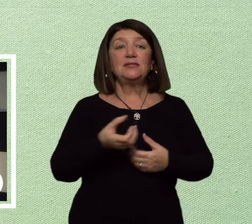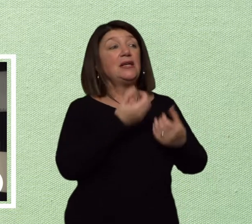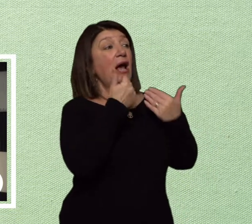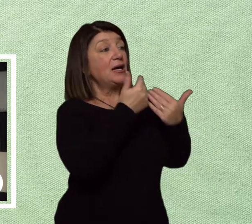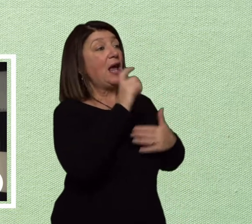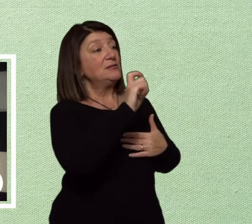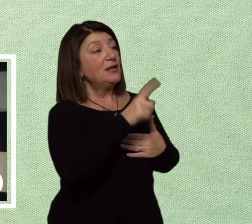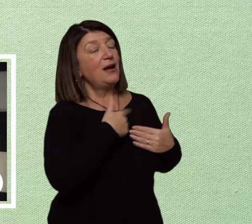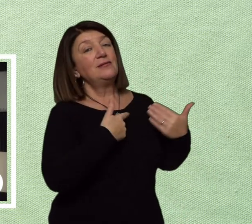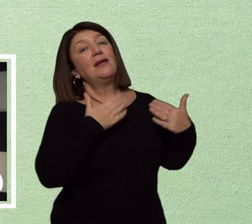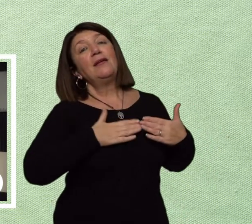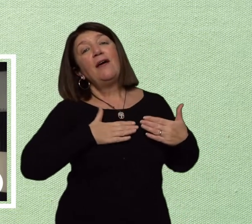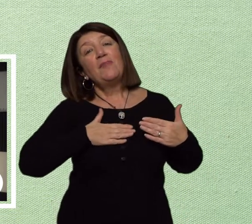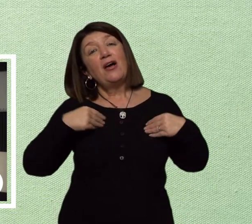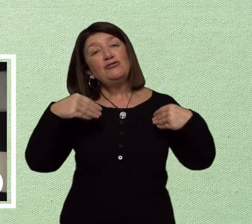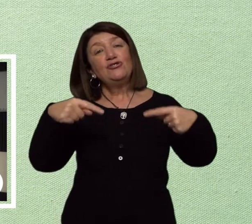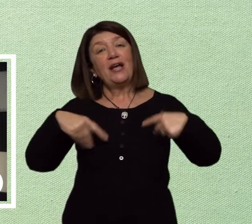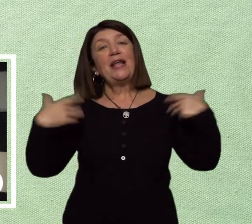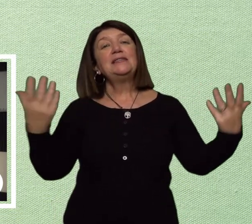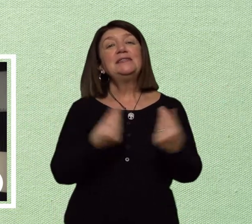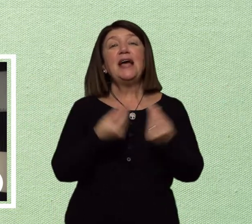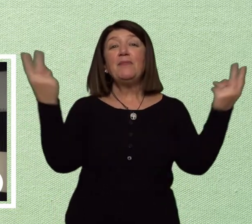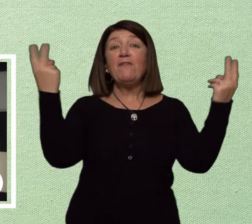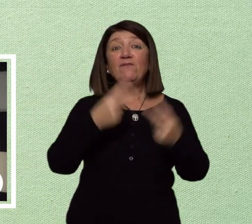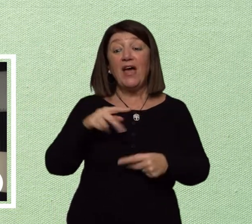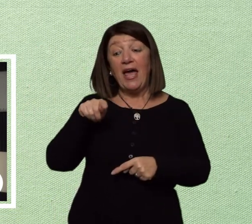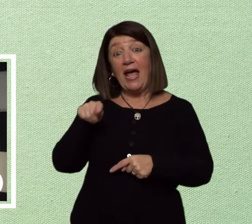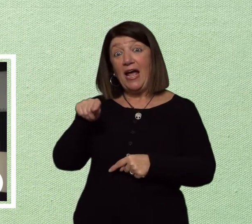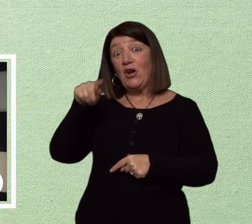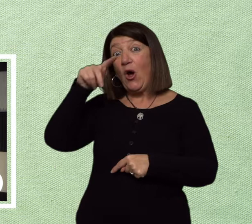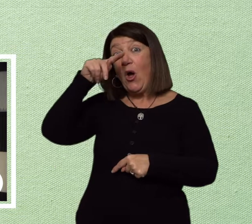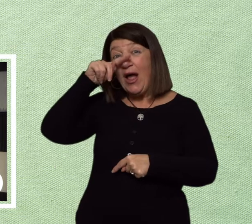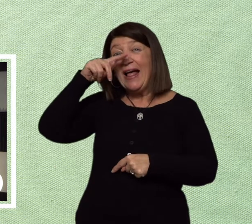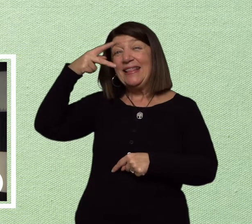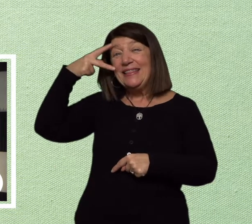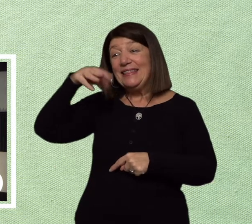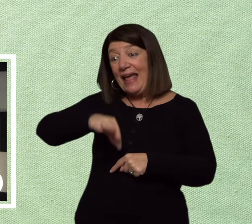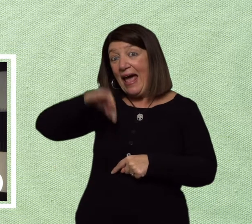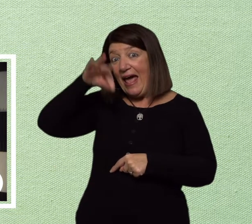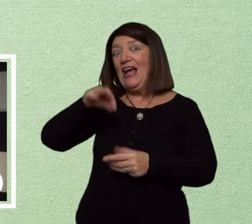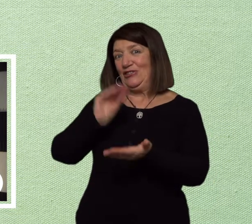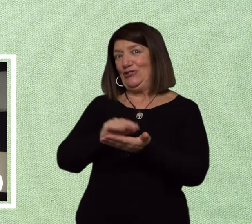essere qua con voi questa sera il tè confermo che c'è davvero quindi è un invito autentico - Esatto,